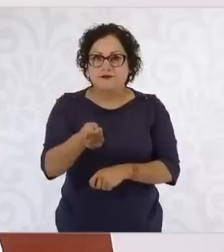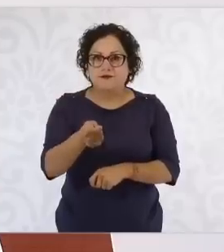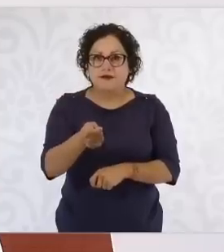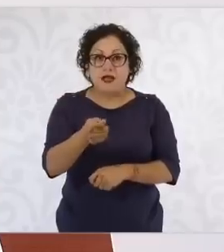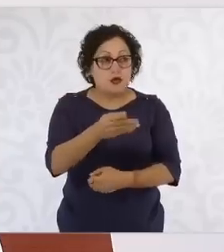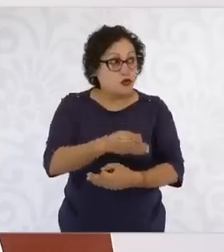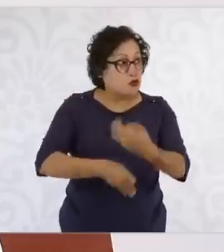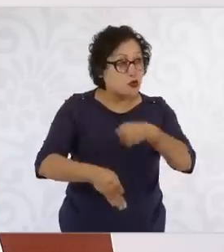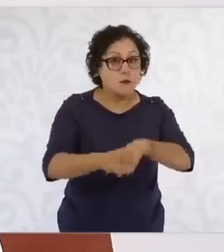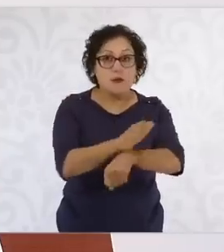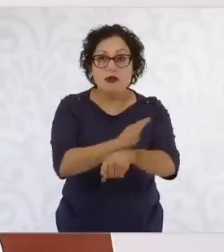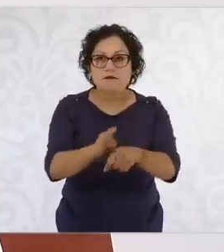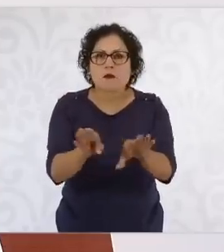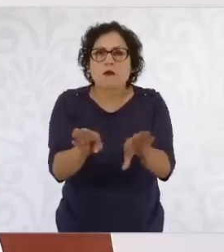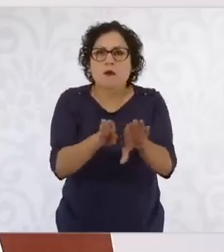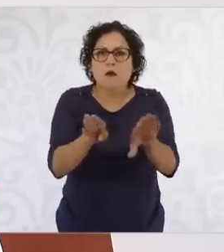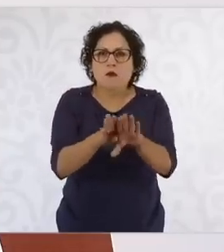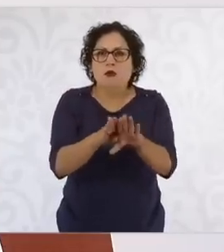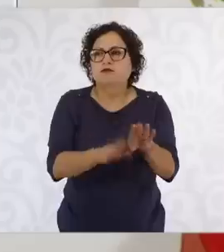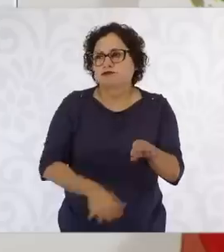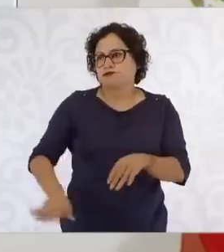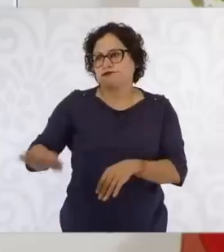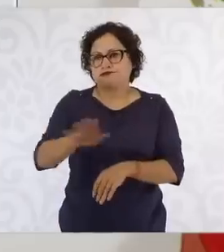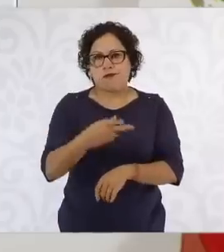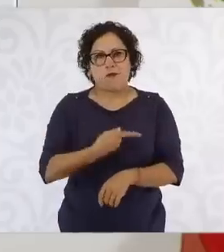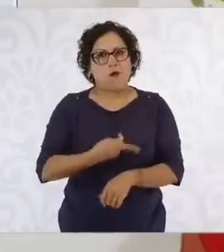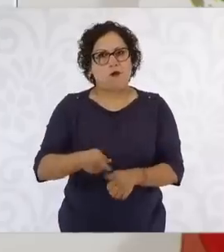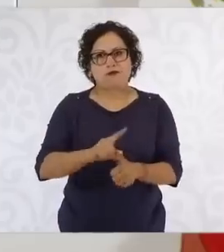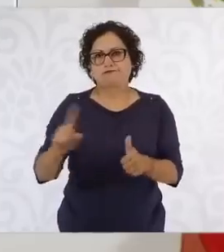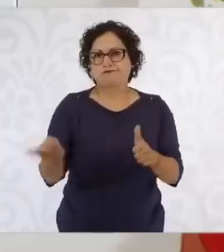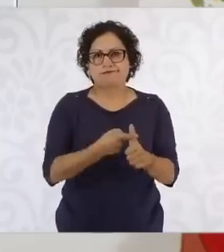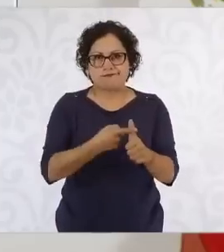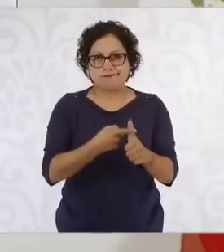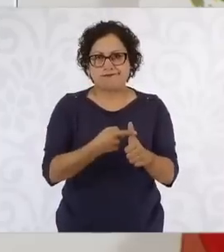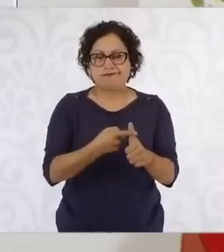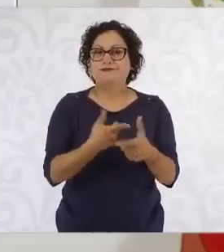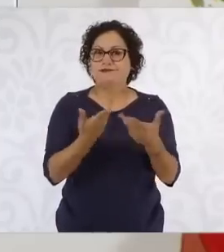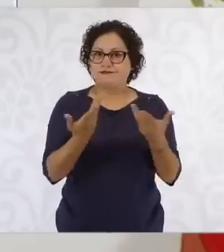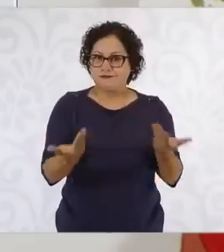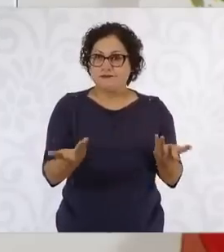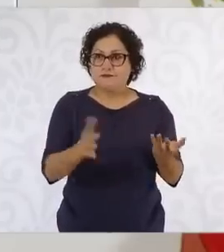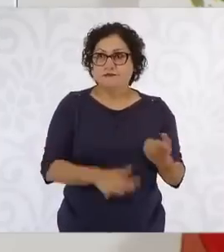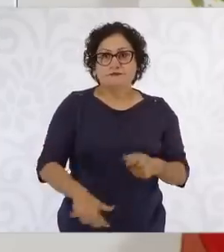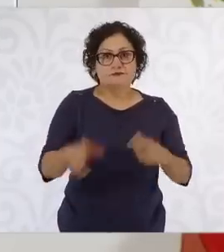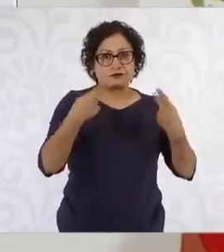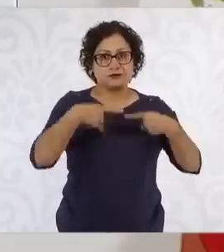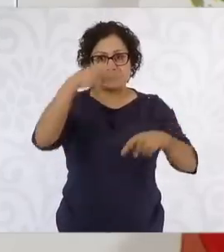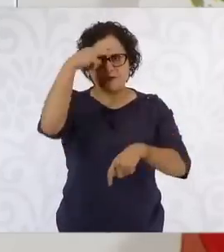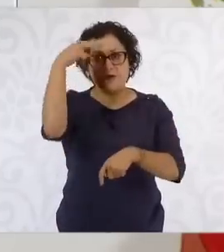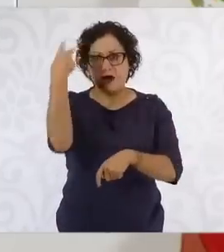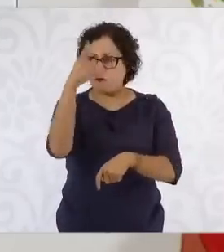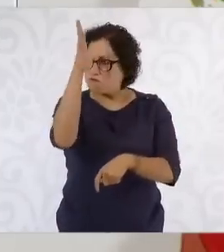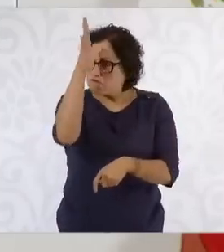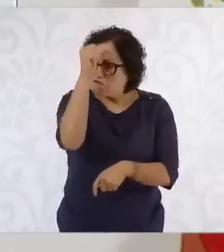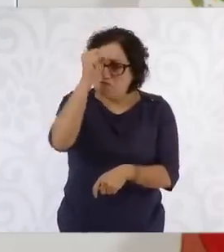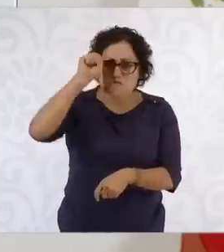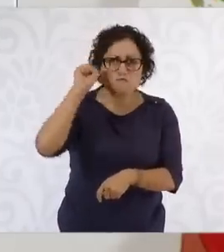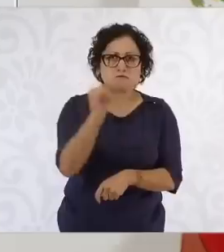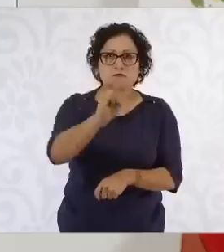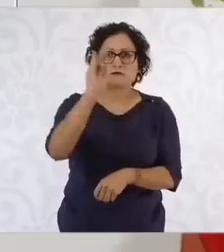cambió y el pueblo de México está de acuerdo pero no solo eso Al haber recurso económico al